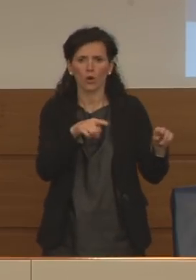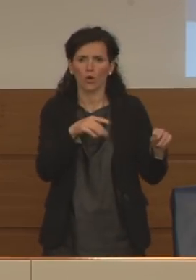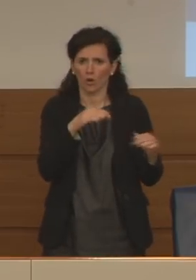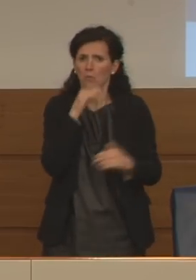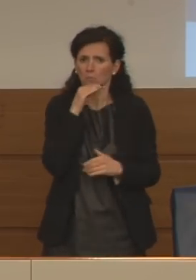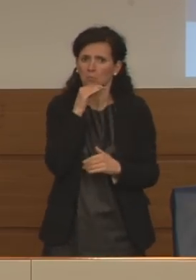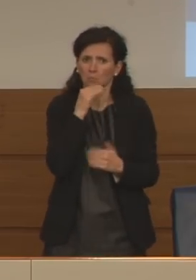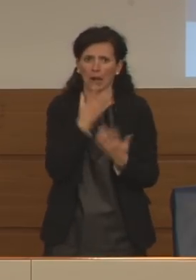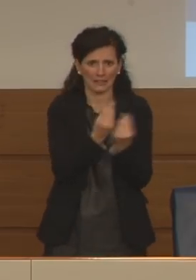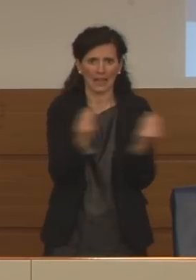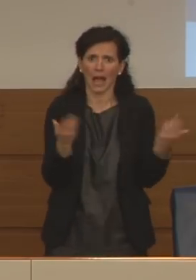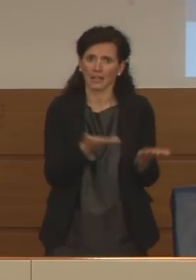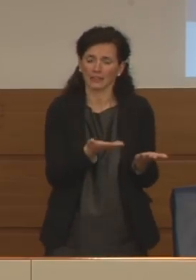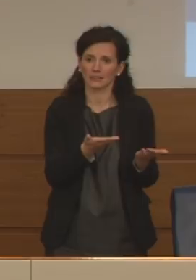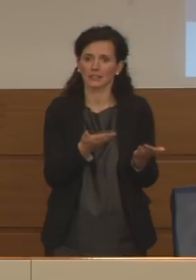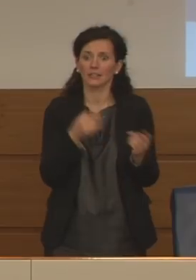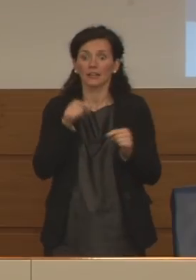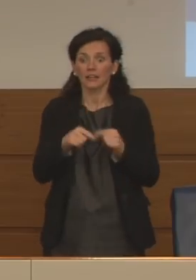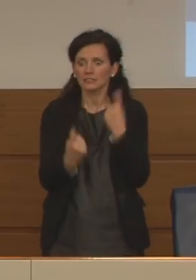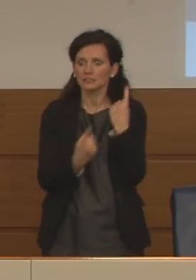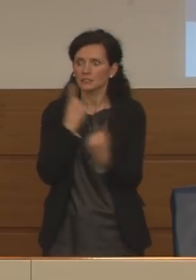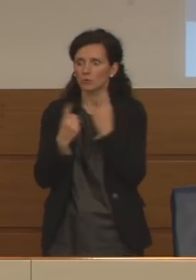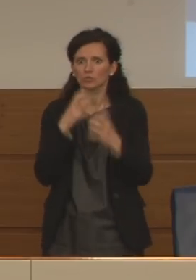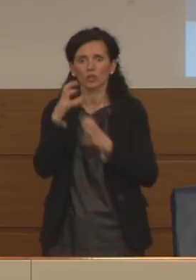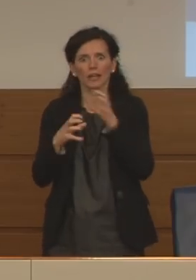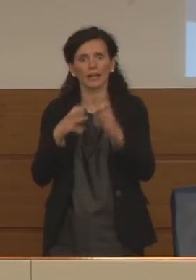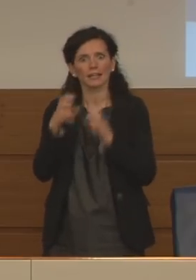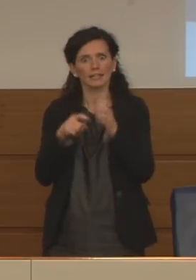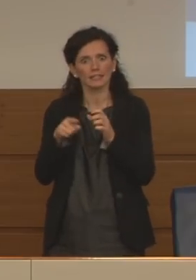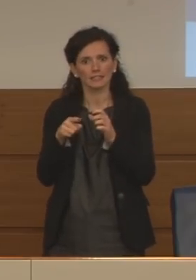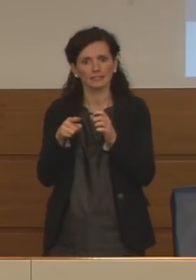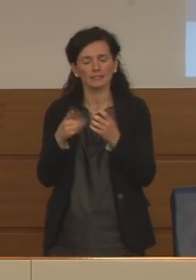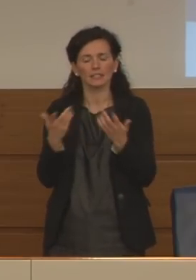Questa crisi ha dimostrato che un diritto universale alla salute come